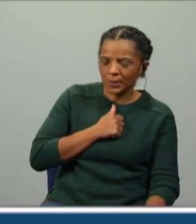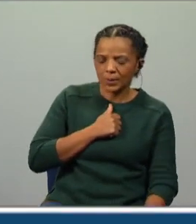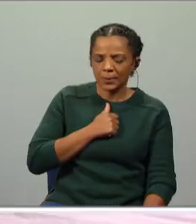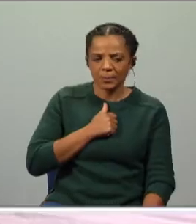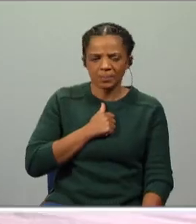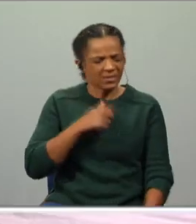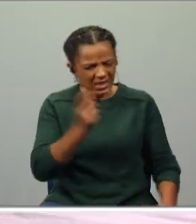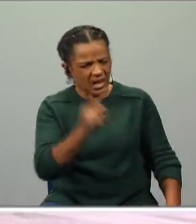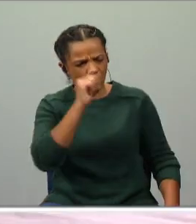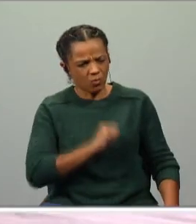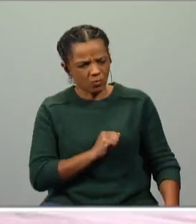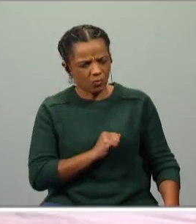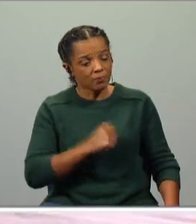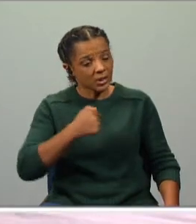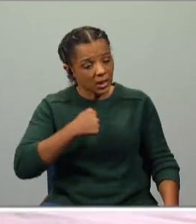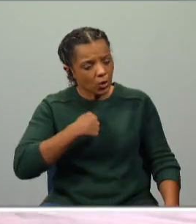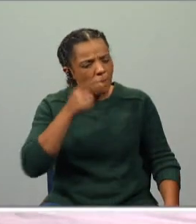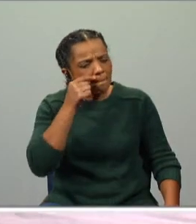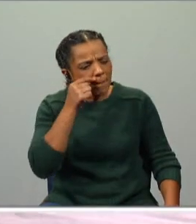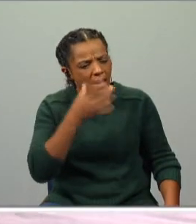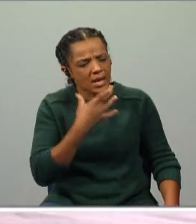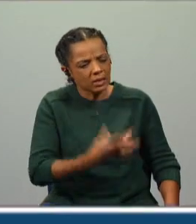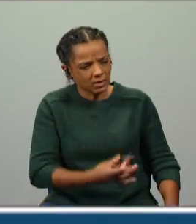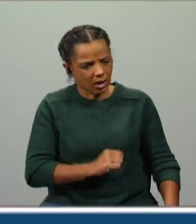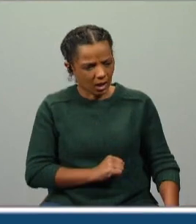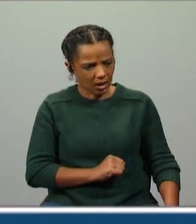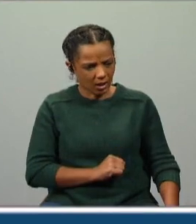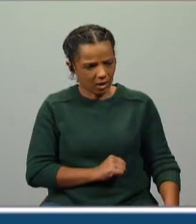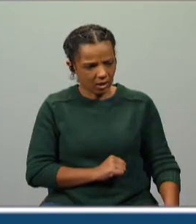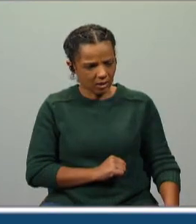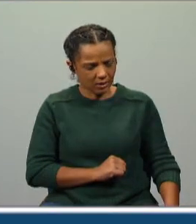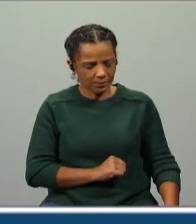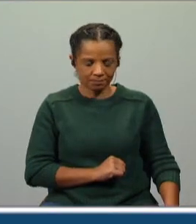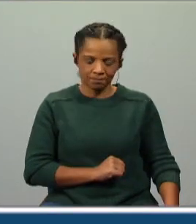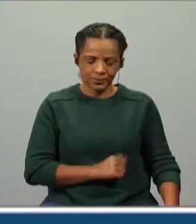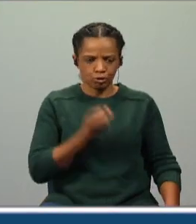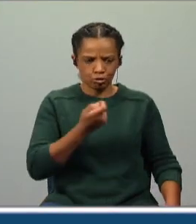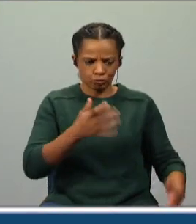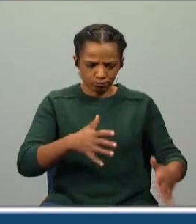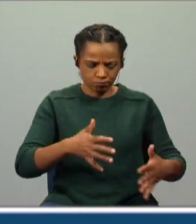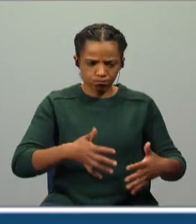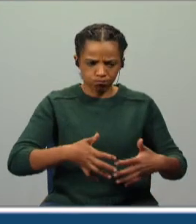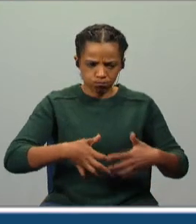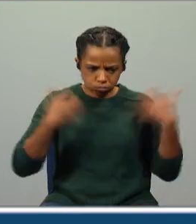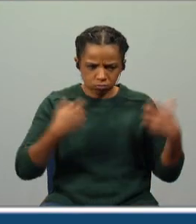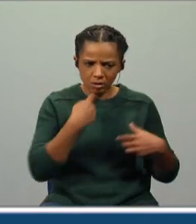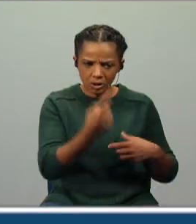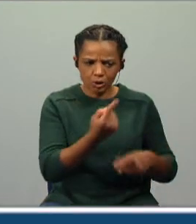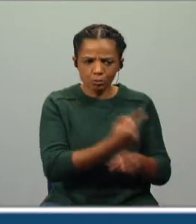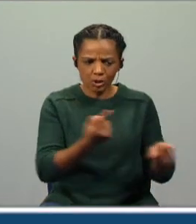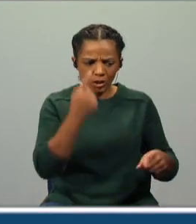Não sou o pai natal, explicou ele, já um pouco aborrecido por não ser reconhecido.